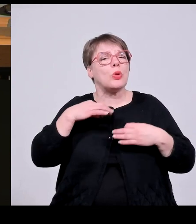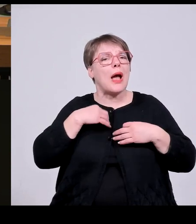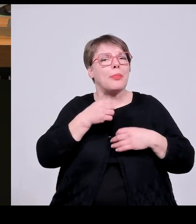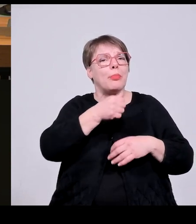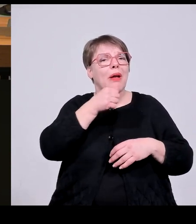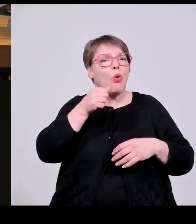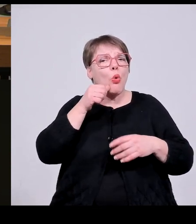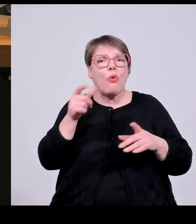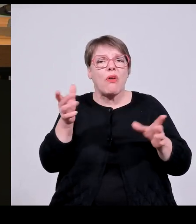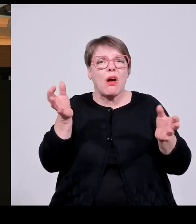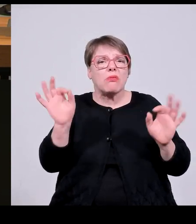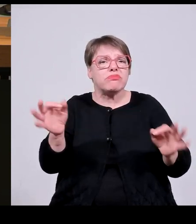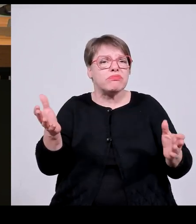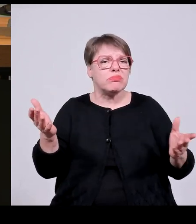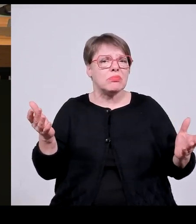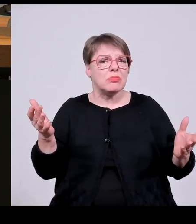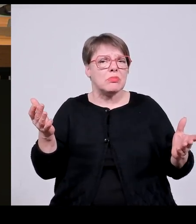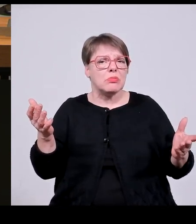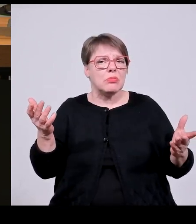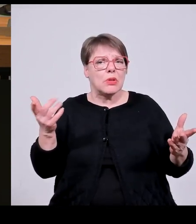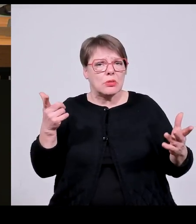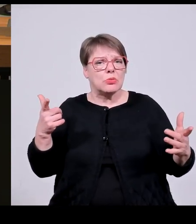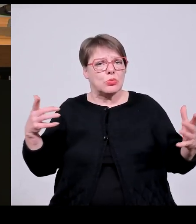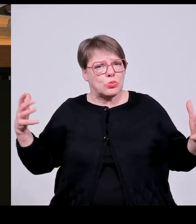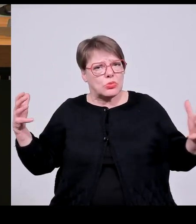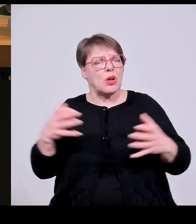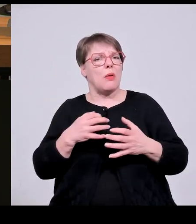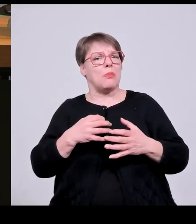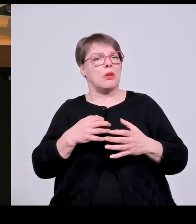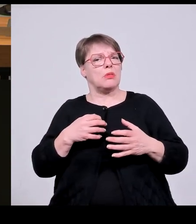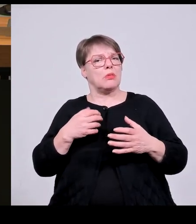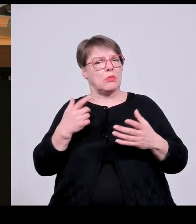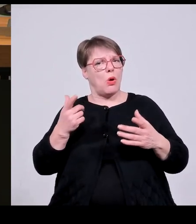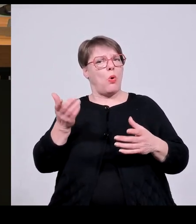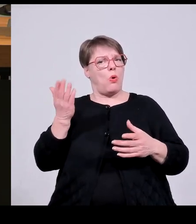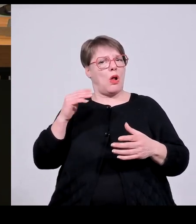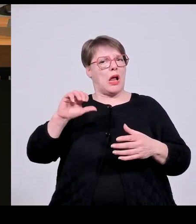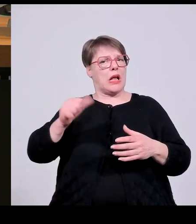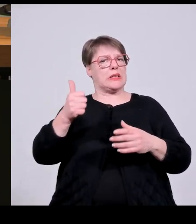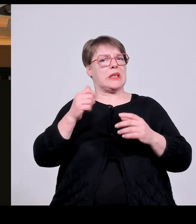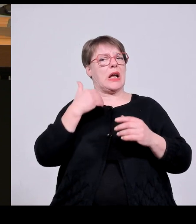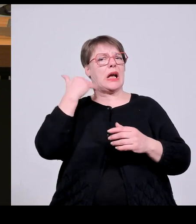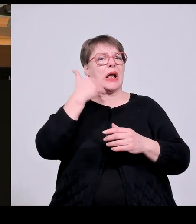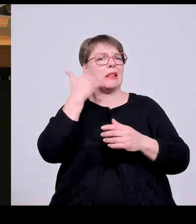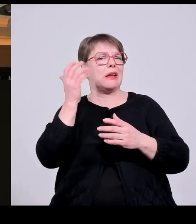Kann das bundeseinheitlich durchsetzen. Wir brauchen einen Flickenteppich nicht. Bedanke mich schon Abend.(Beifall) (Rednerwechsel)